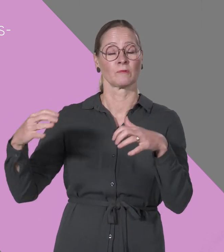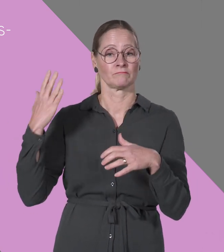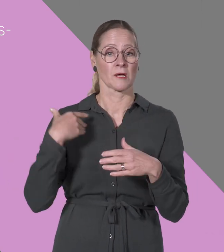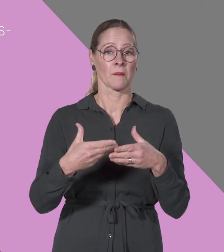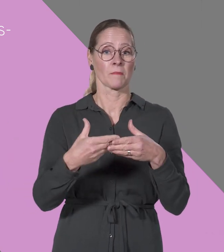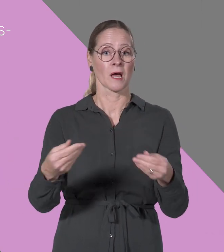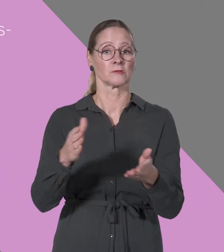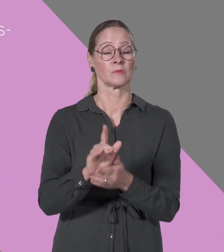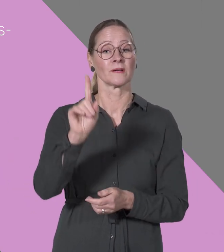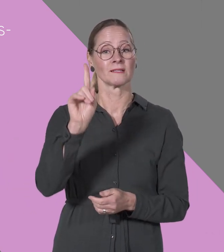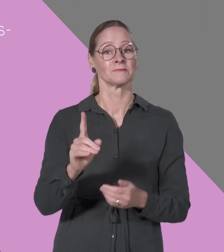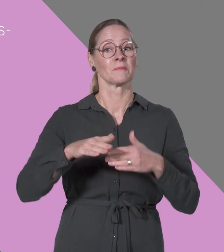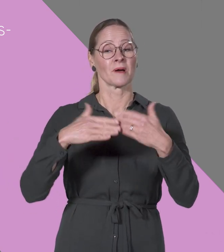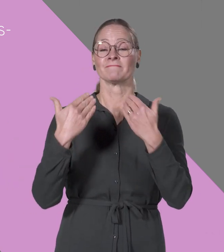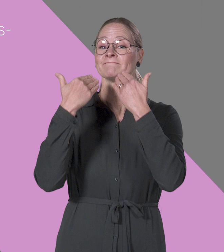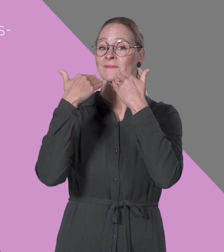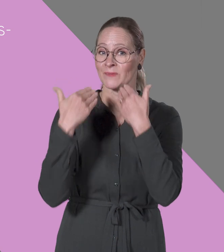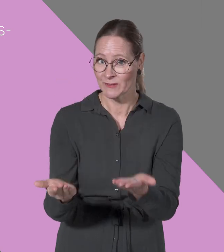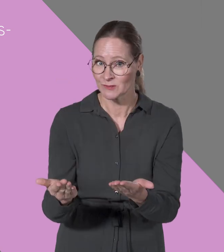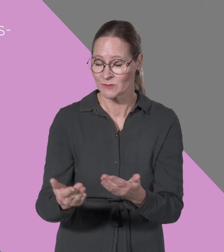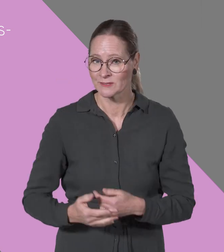eduskunnan täysistunnossa 1.3.2023.